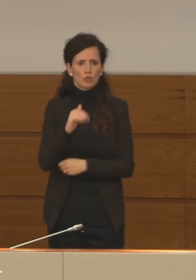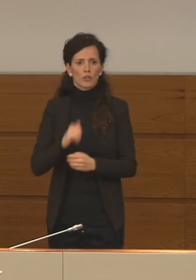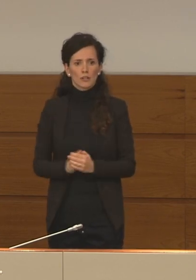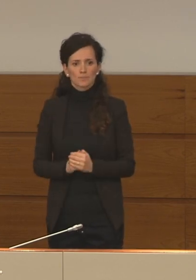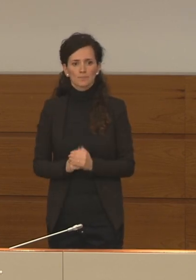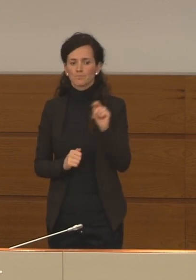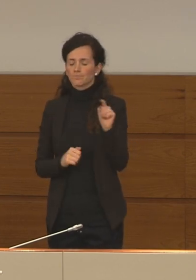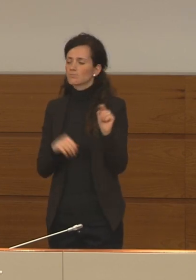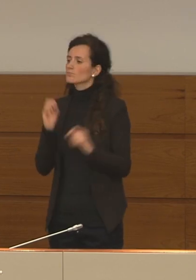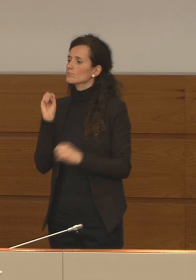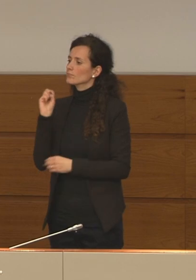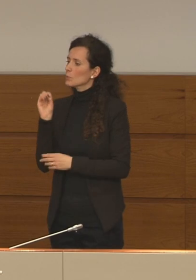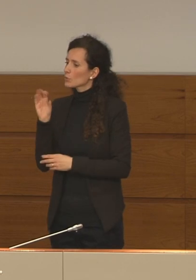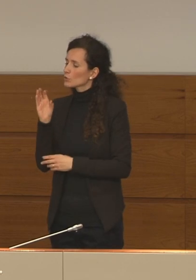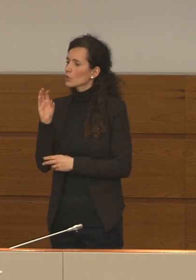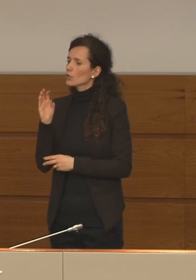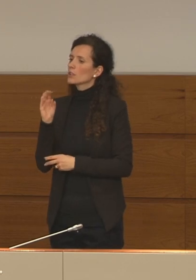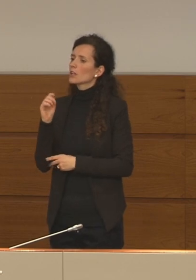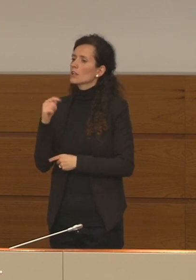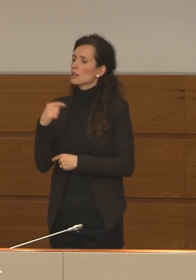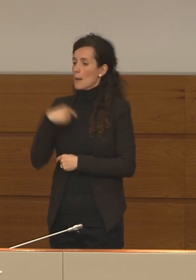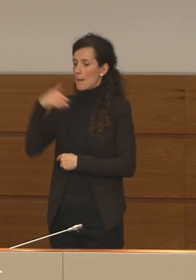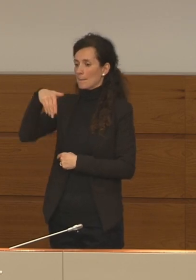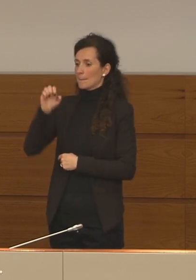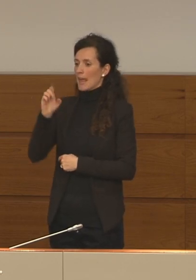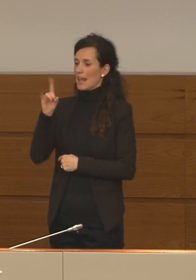(domanda giornalista) Professore buonasera sono Enrico Laurelli di Mediaset,